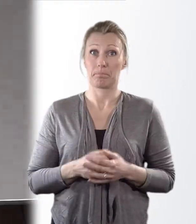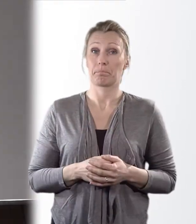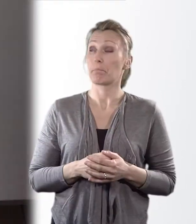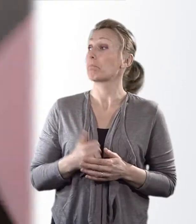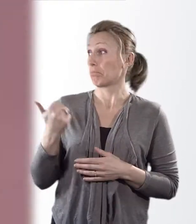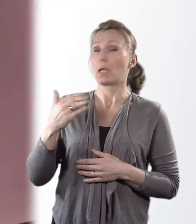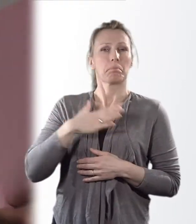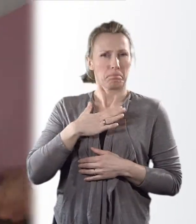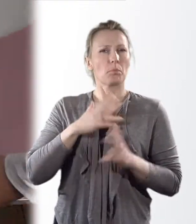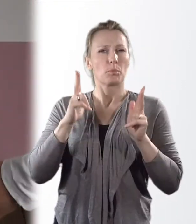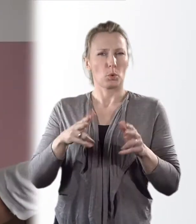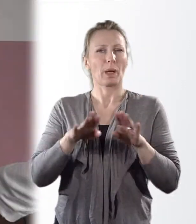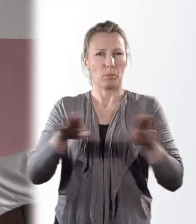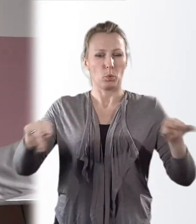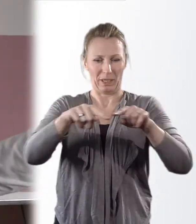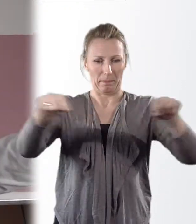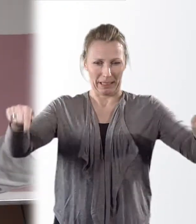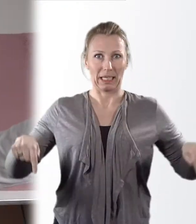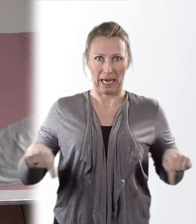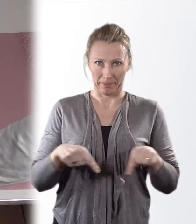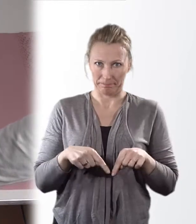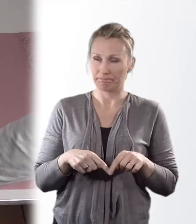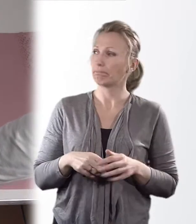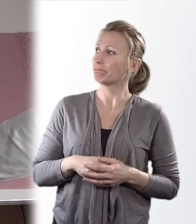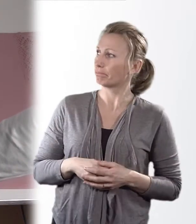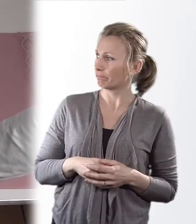Hun velger å bruke bordbrikker.